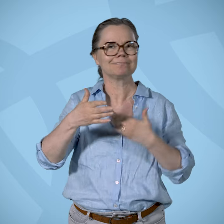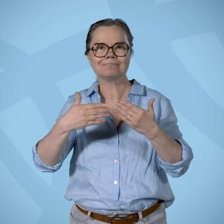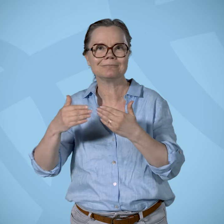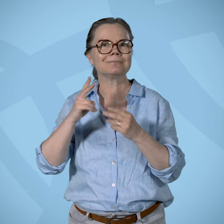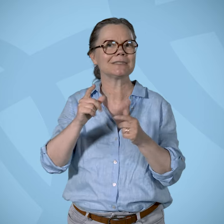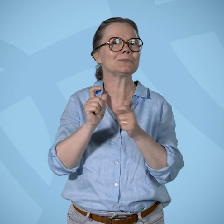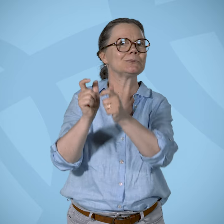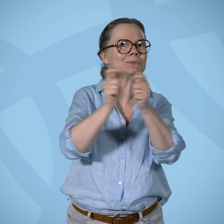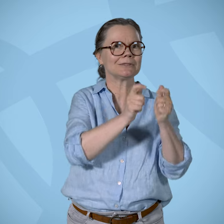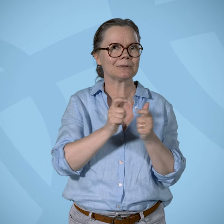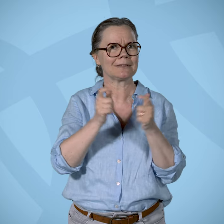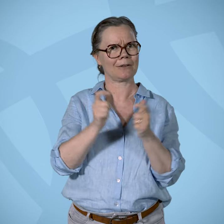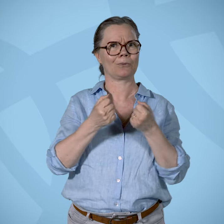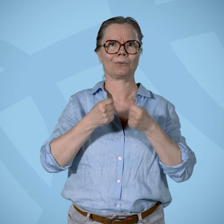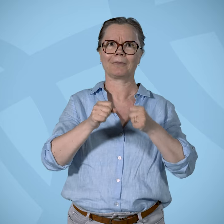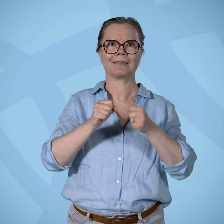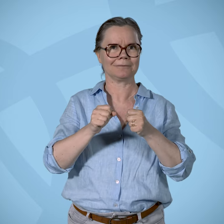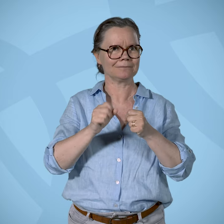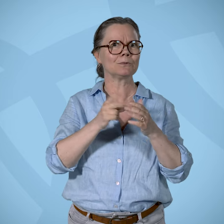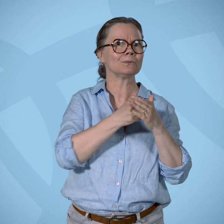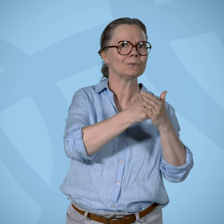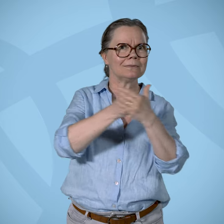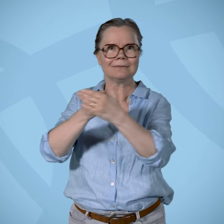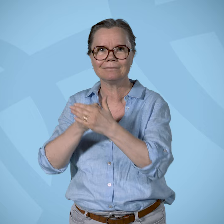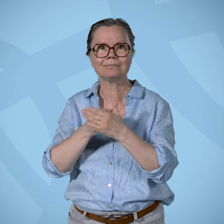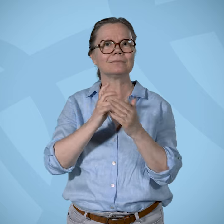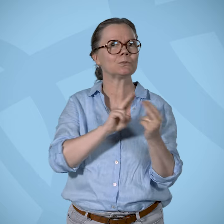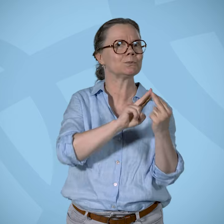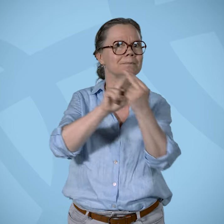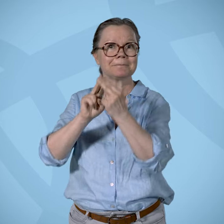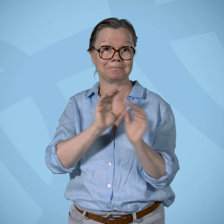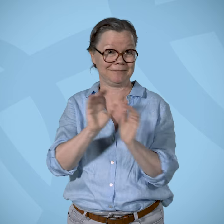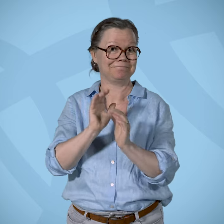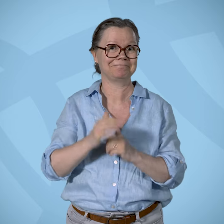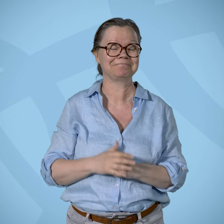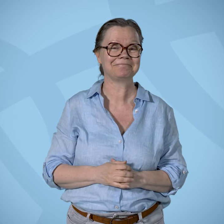Hän vastaa järjestötoiminnasta. Hän pitää yhteyttä jäsenyhdistyksiin ja muihin kerhoihin sekä tukee niitä.